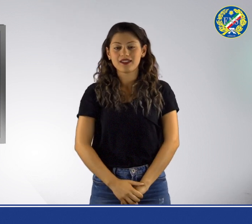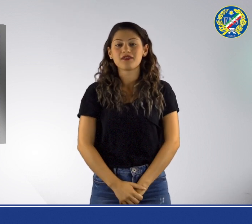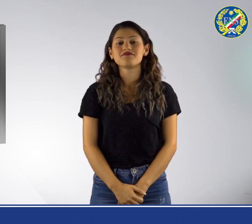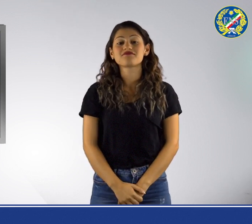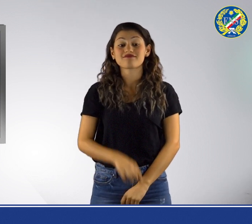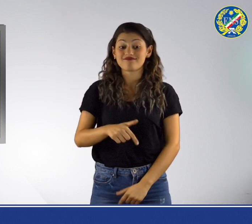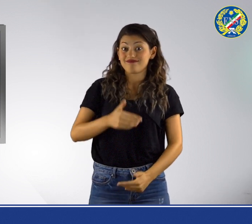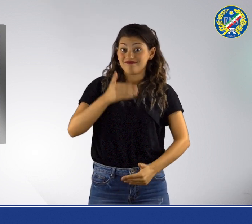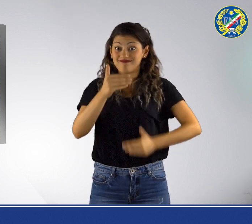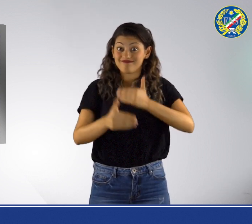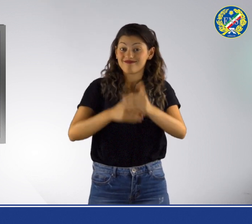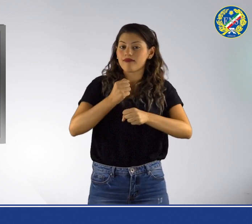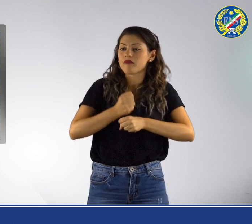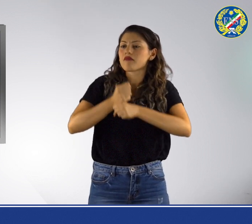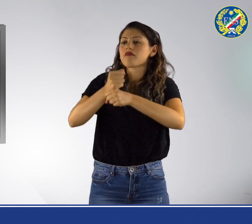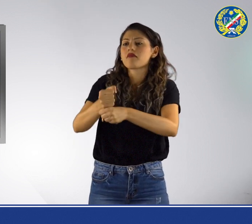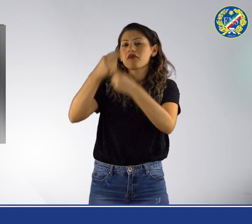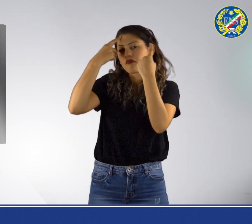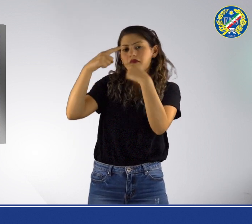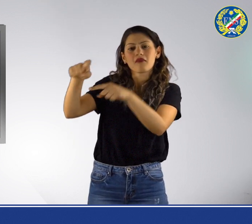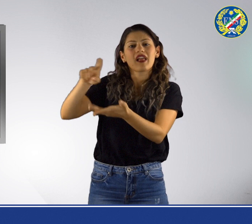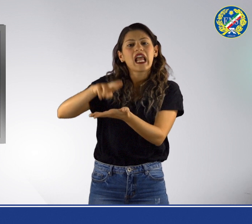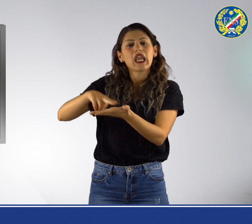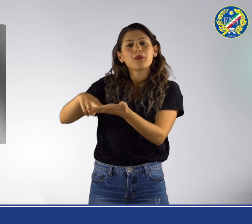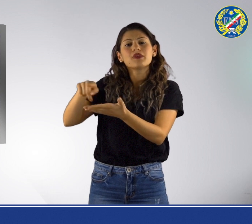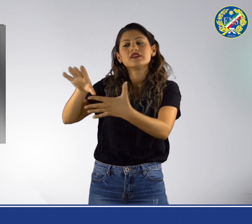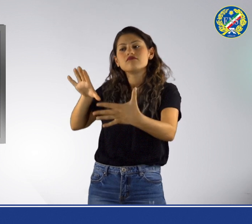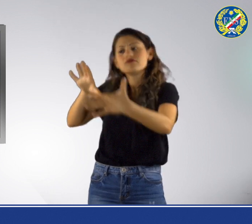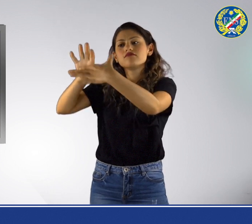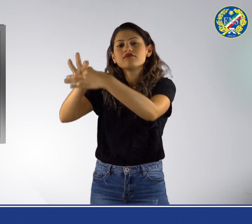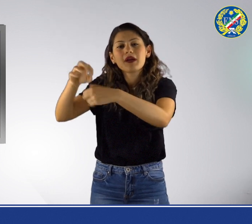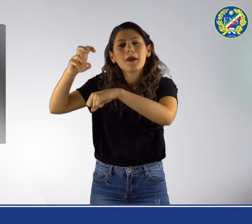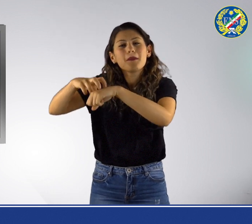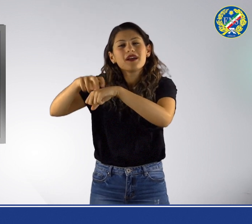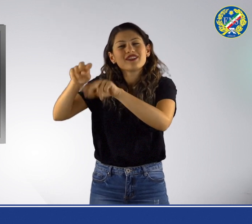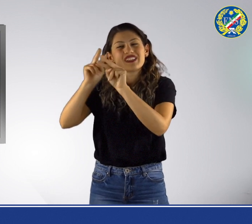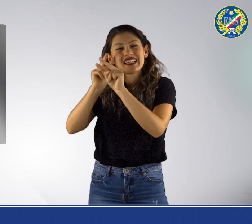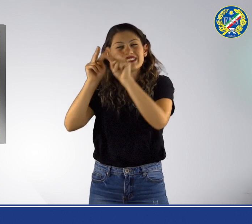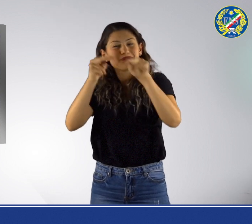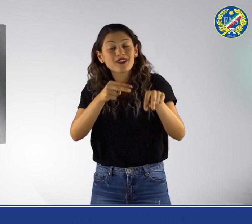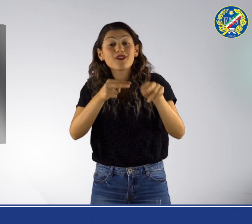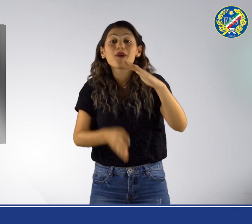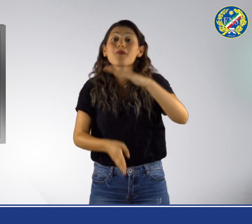Gli accertamenti sui dipendenti pubblici o privati assenti dal servizio per malattia saranno effettuati